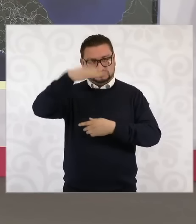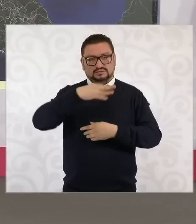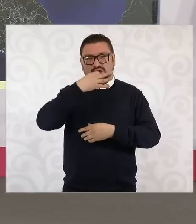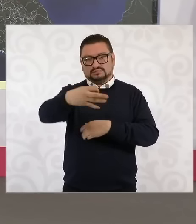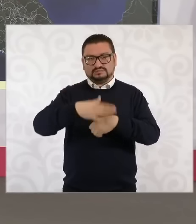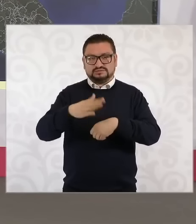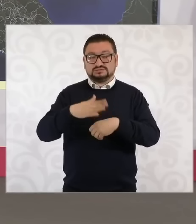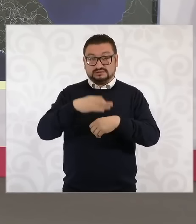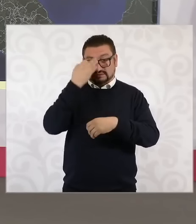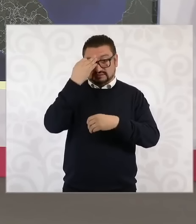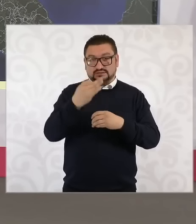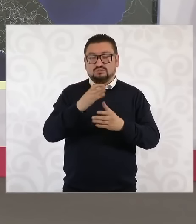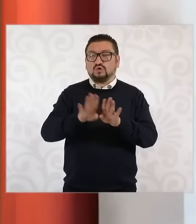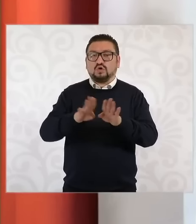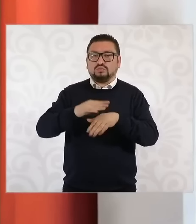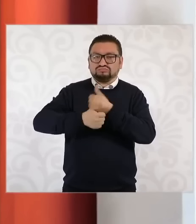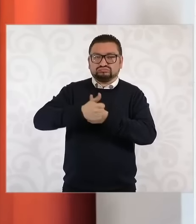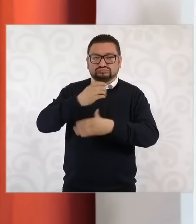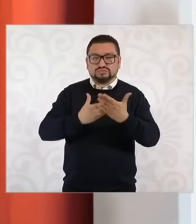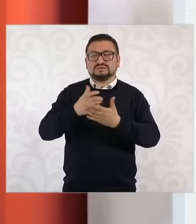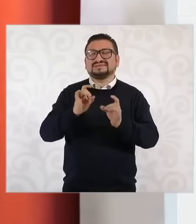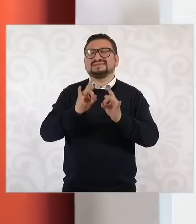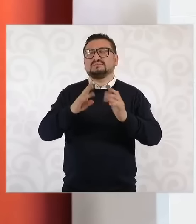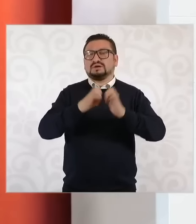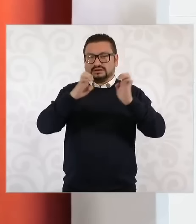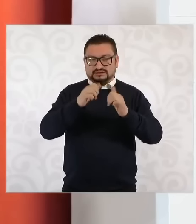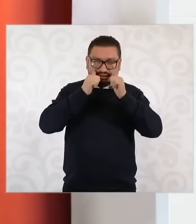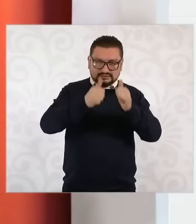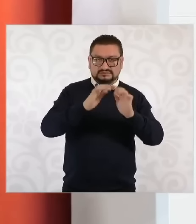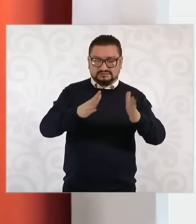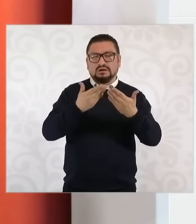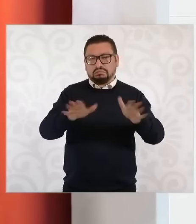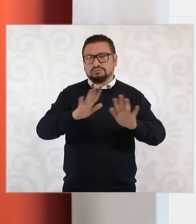en procesos de licitación, si bien se atendió la emergencia y hay paso y hemos estado reponiendo